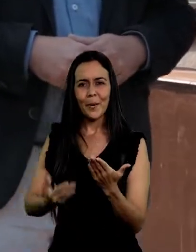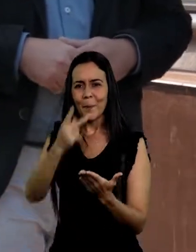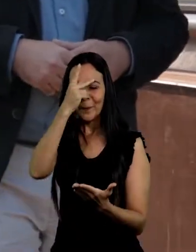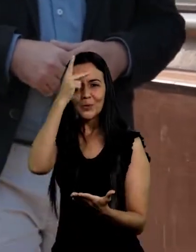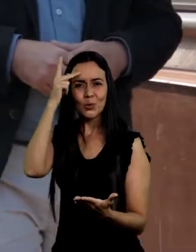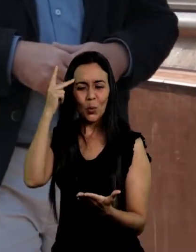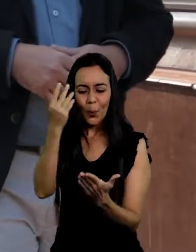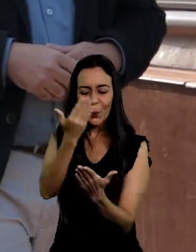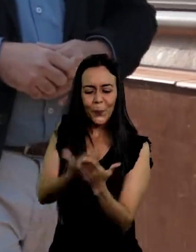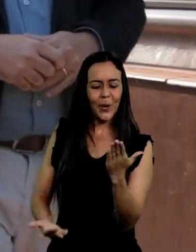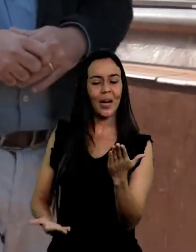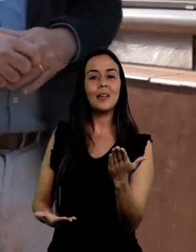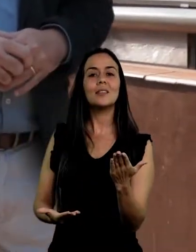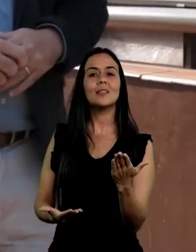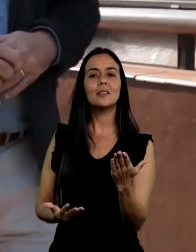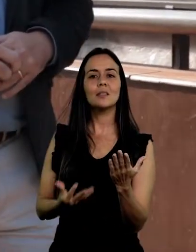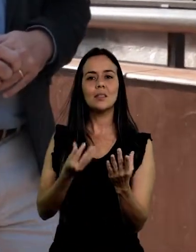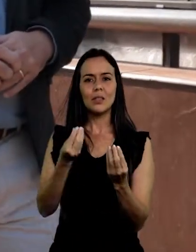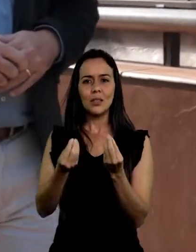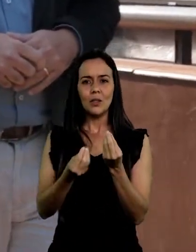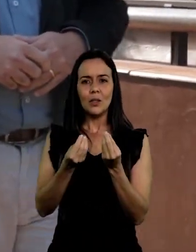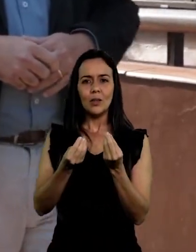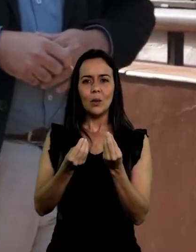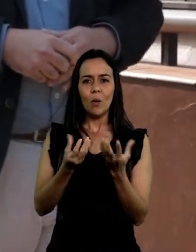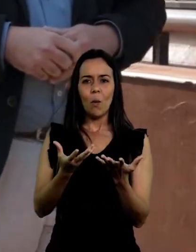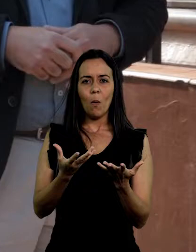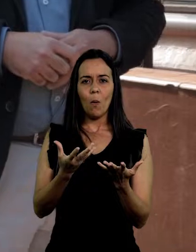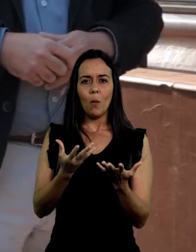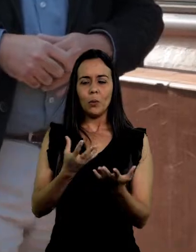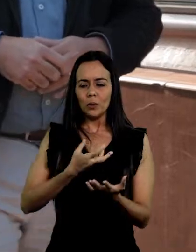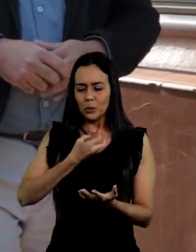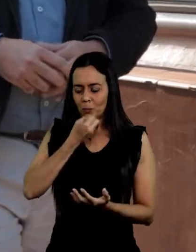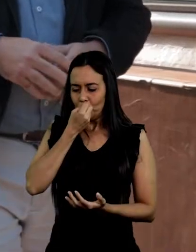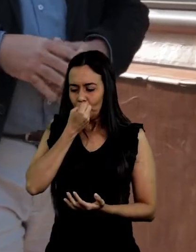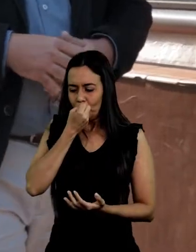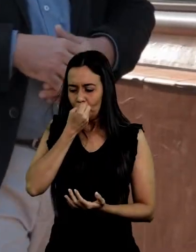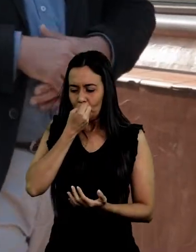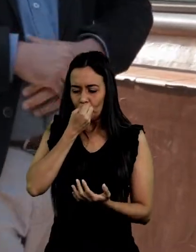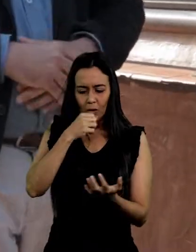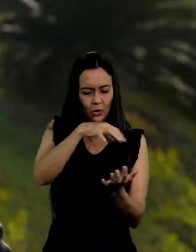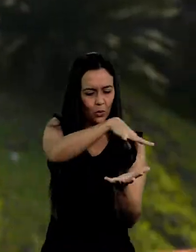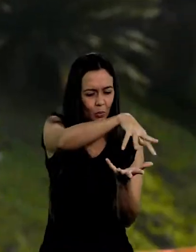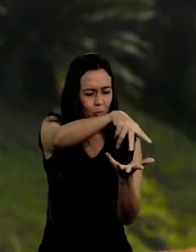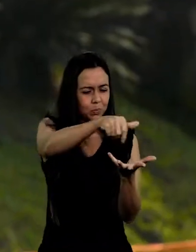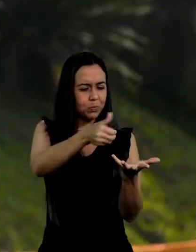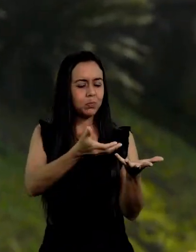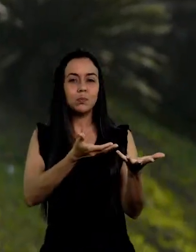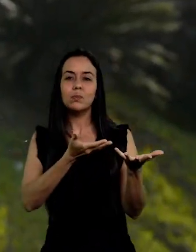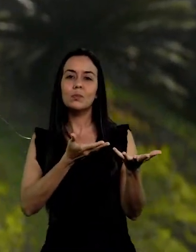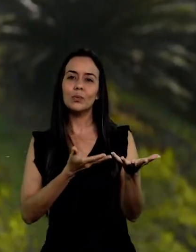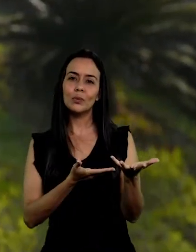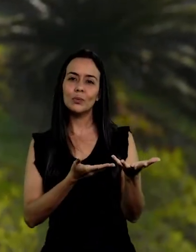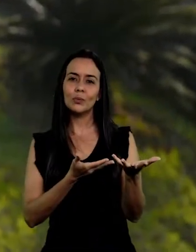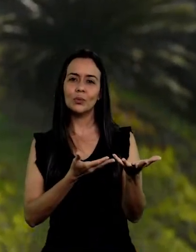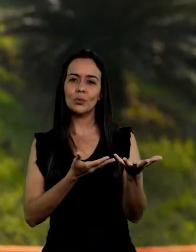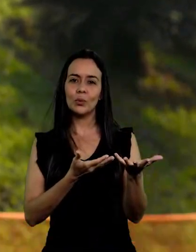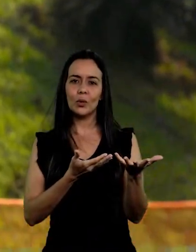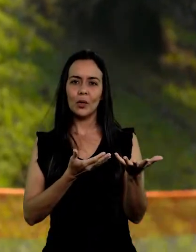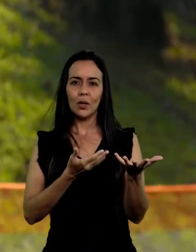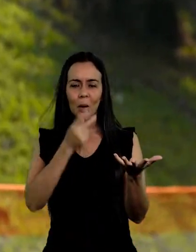e com esse novo você, nesse novo mundo que se reconfigura, sem tantas pessoas queridas, né? Sim...